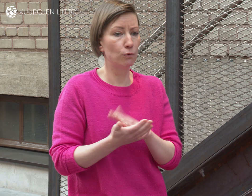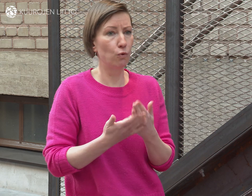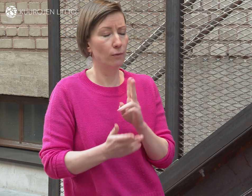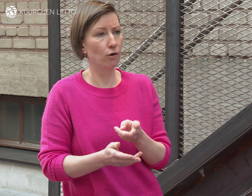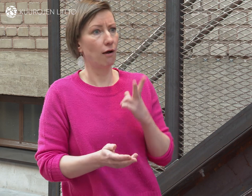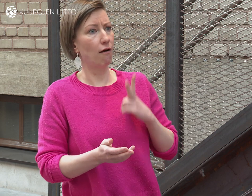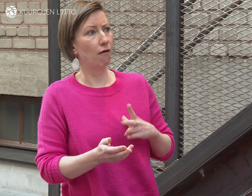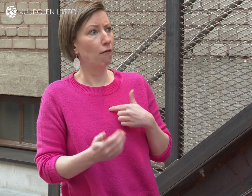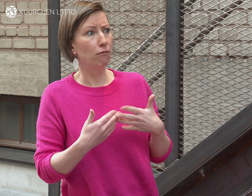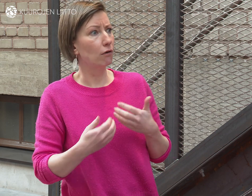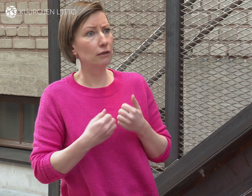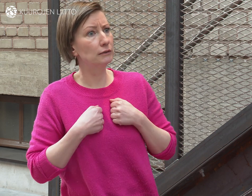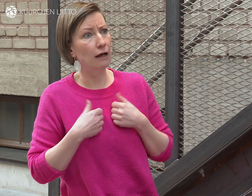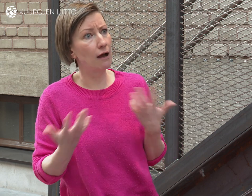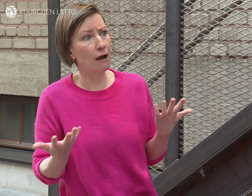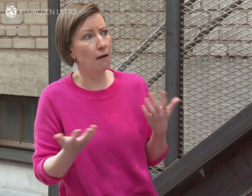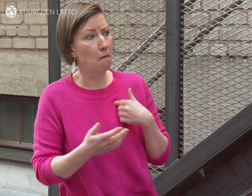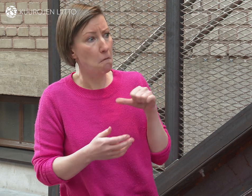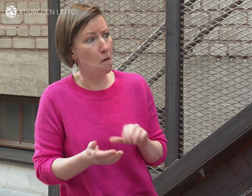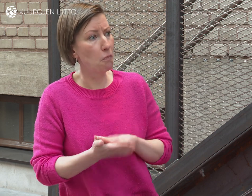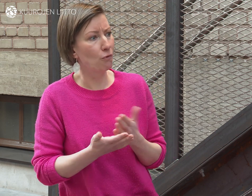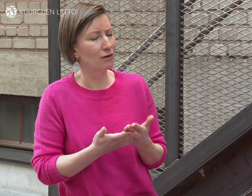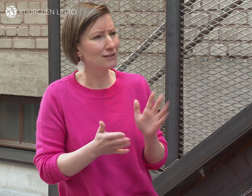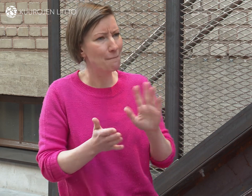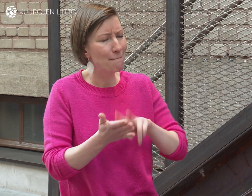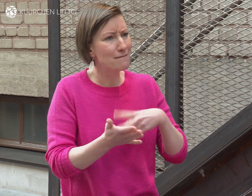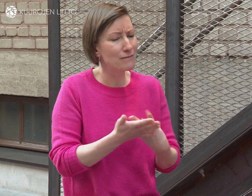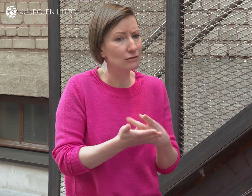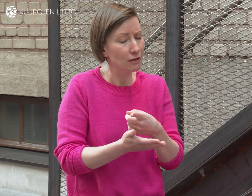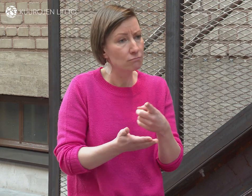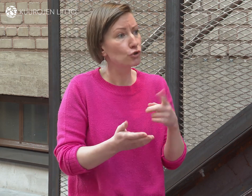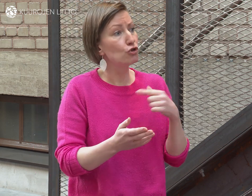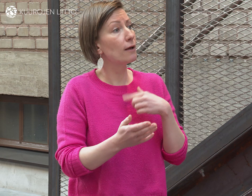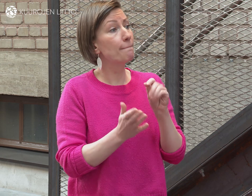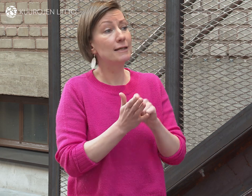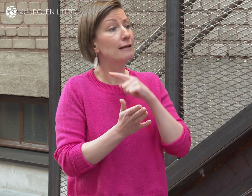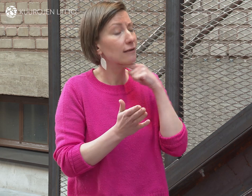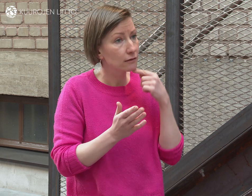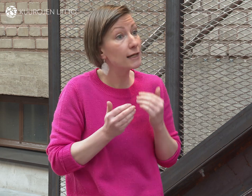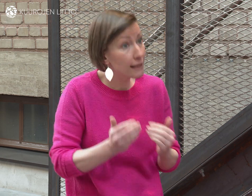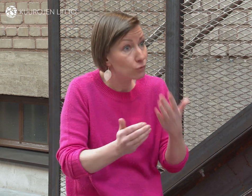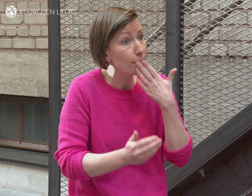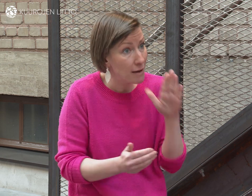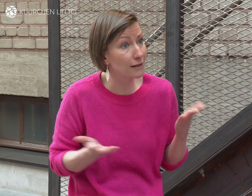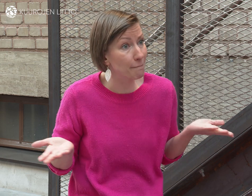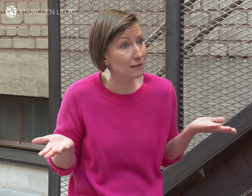Jos tulkit eivät saa tarpeeksi pisteitä, he saattavat kokea olevansa huonoja. Mutta tässä on päinvastoin tilaisuus kehittyä!